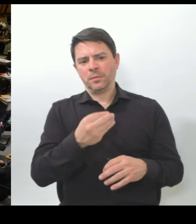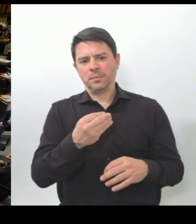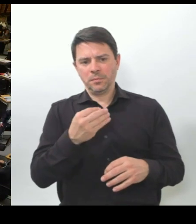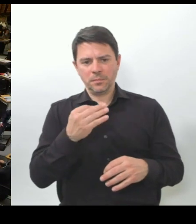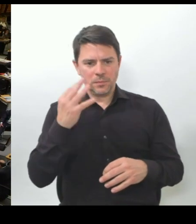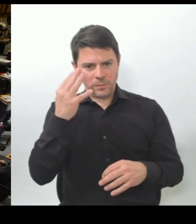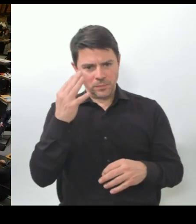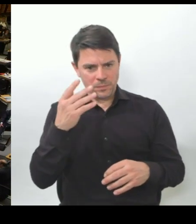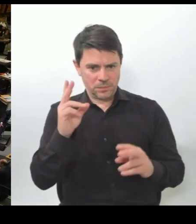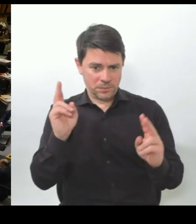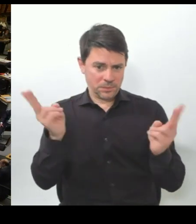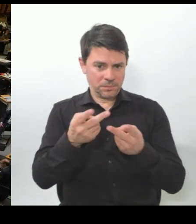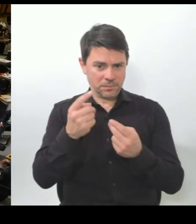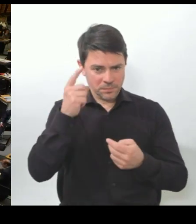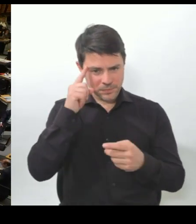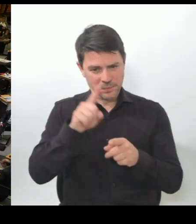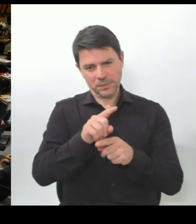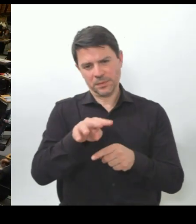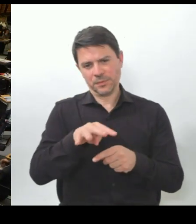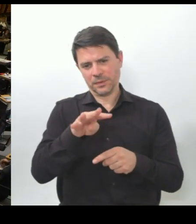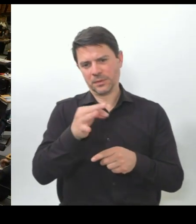Für die Linksfraktion hat der Kollege Ronneburg das rt.